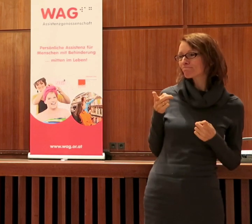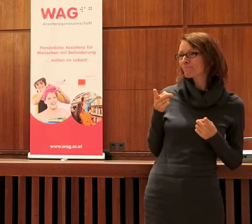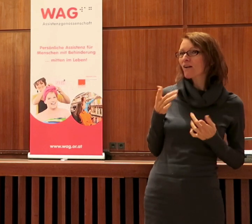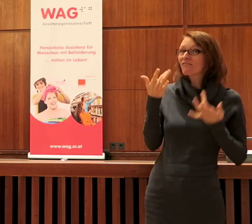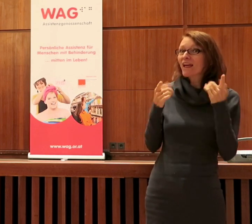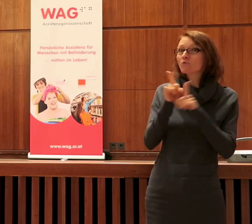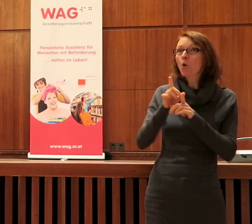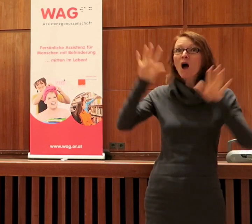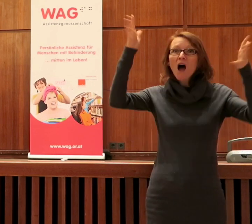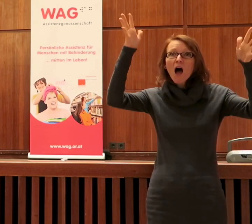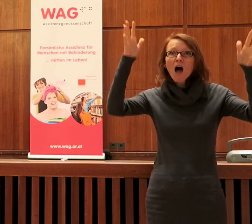dann lasse ich mir noch etwas einfallen.